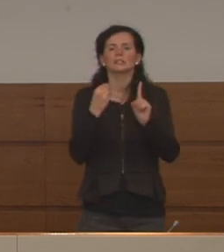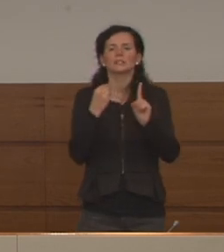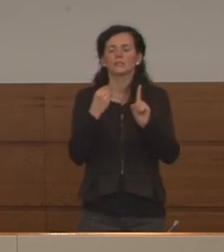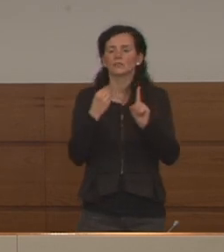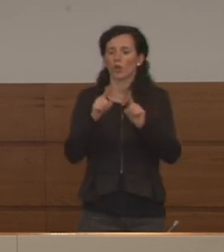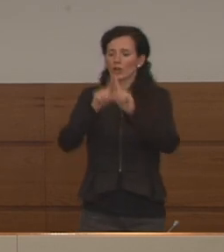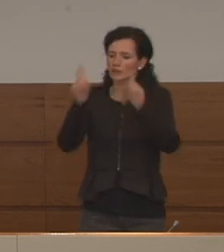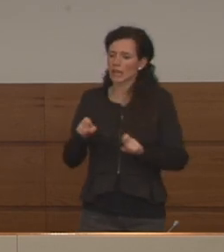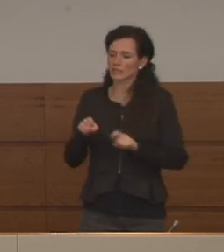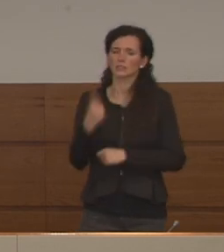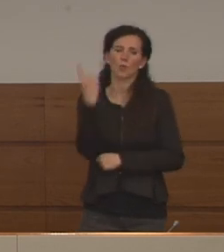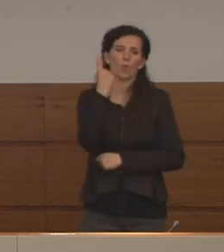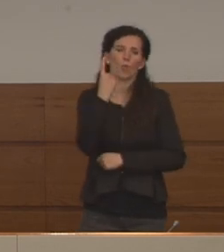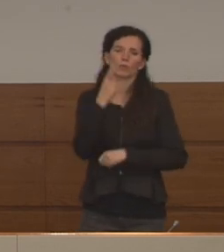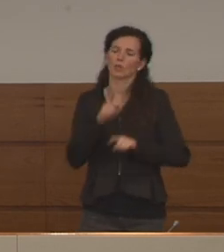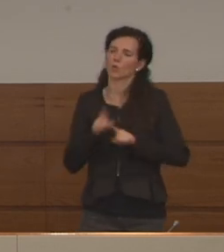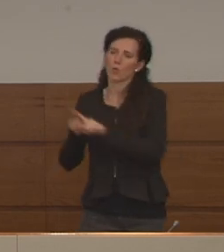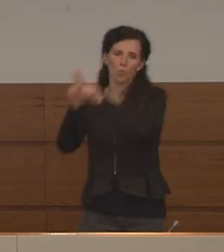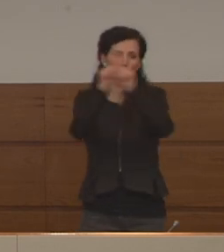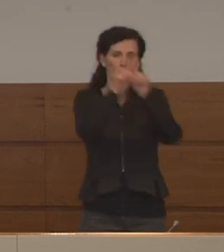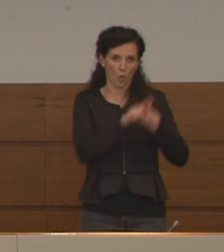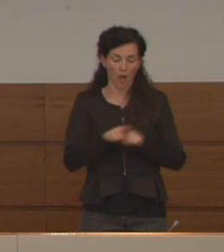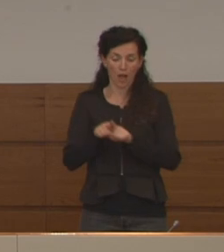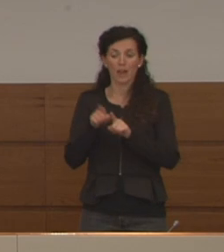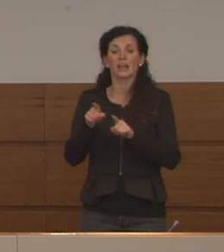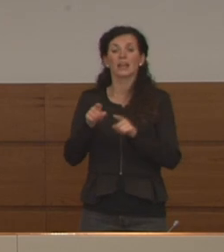la riproducibilità e la standardizzazione.